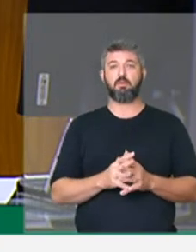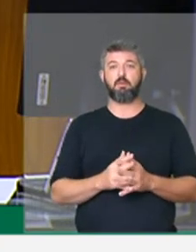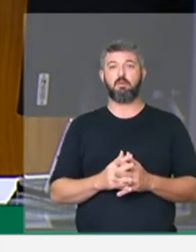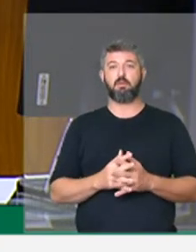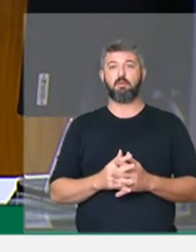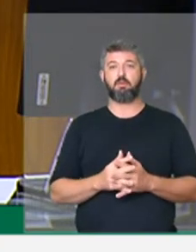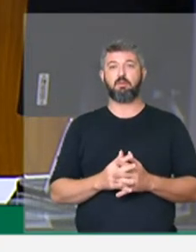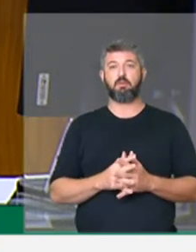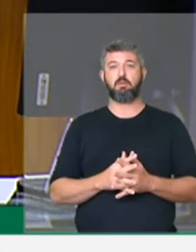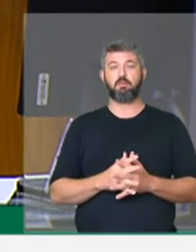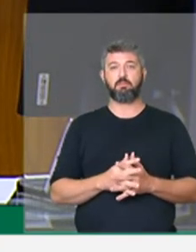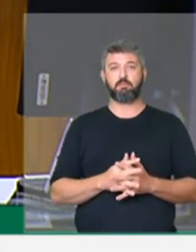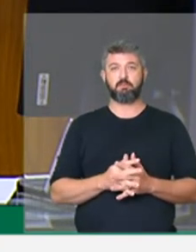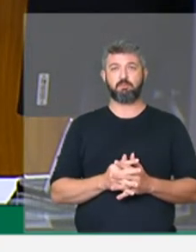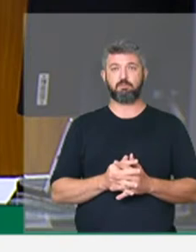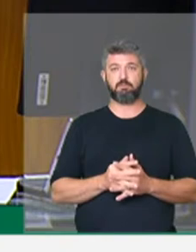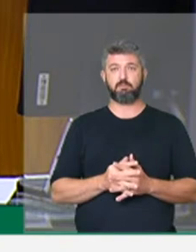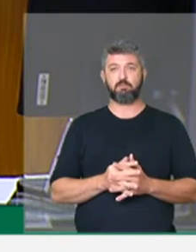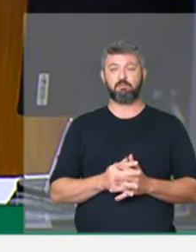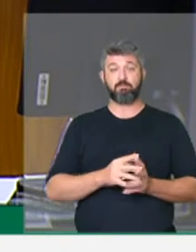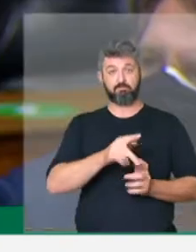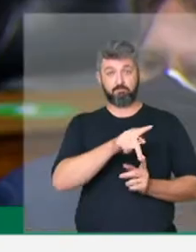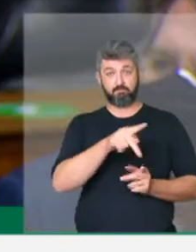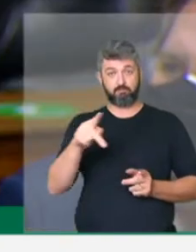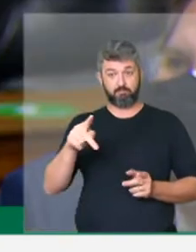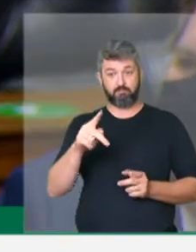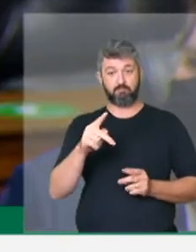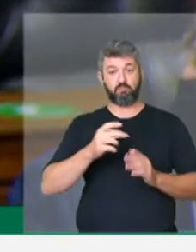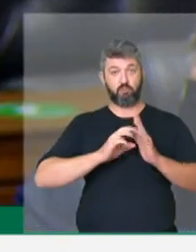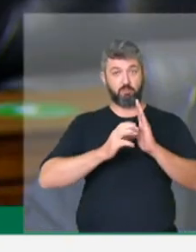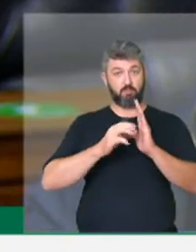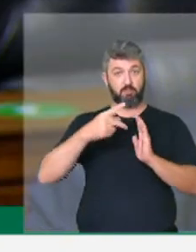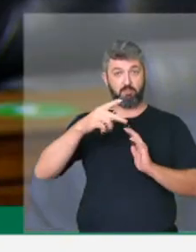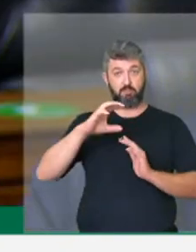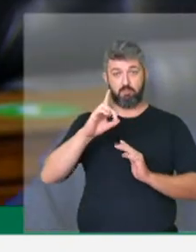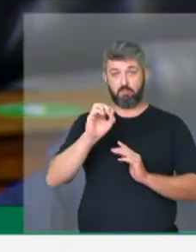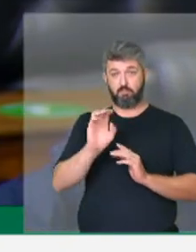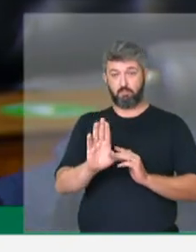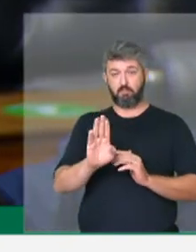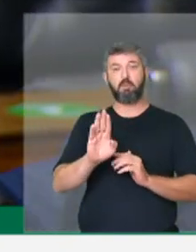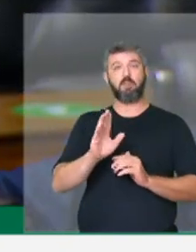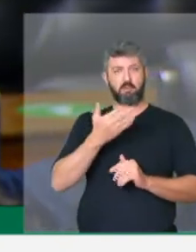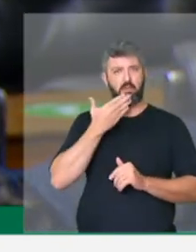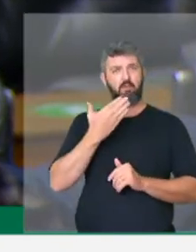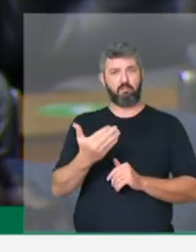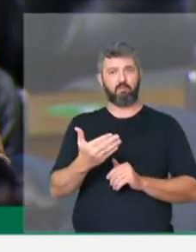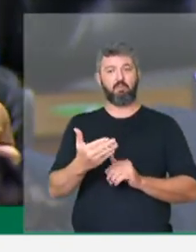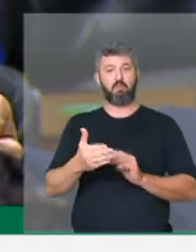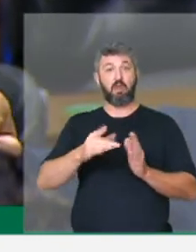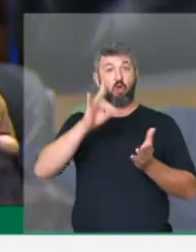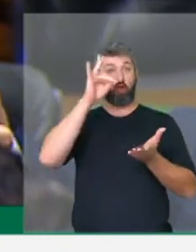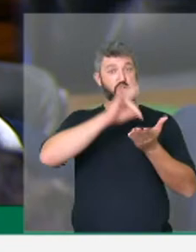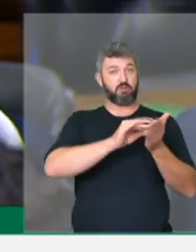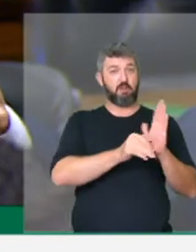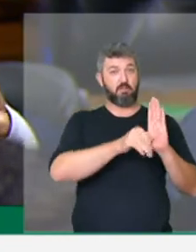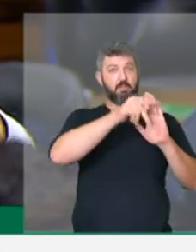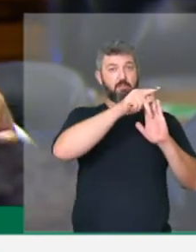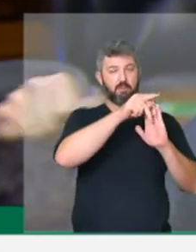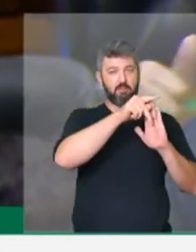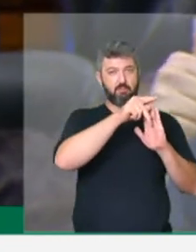TEM UM CRITÉRIO... RAZOÁVEL, PRESERVA... O FUNDO DO NORDESTE... O FUNDO DA AMAZÔ NIA... E... E PERMITE UMA...